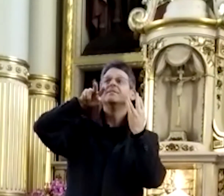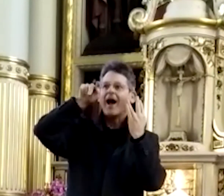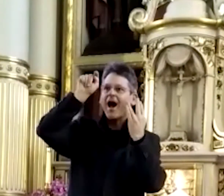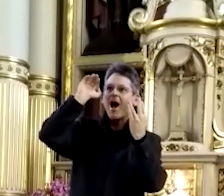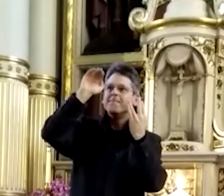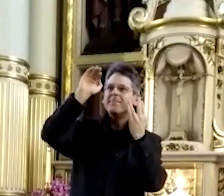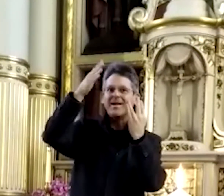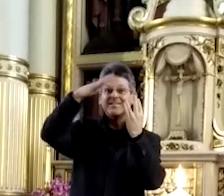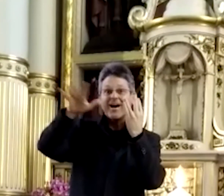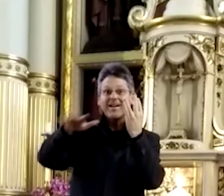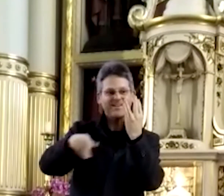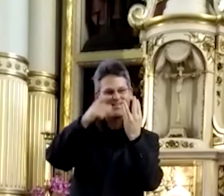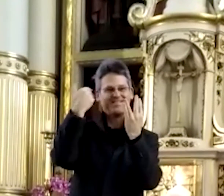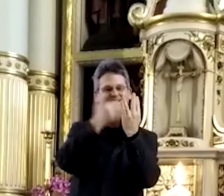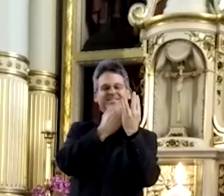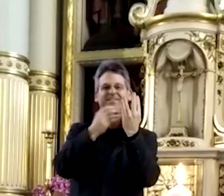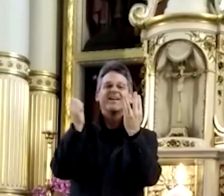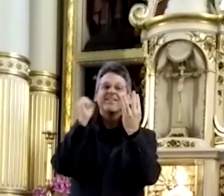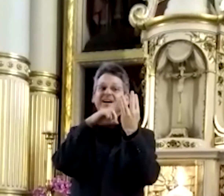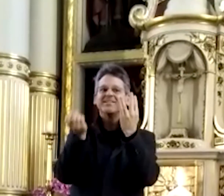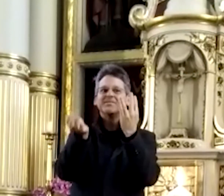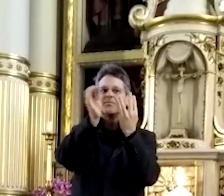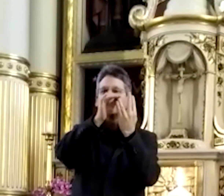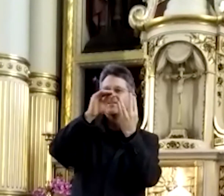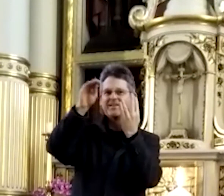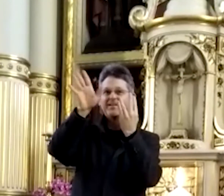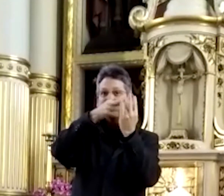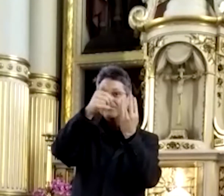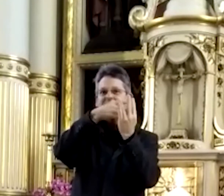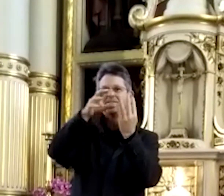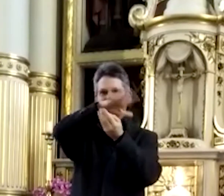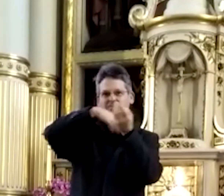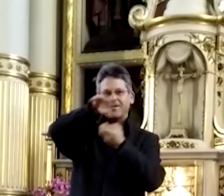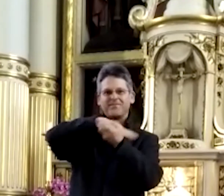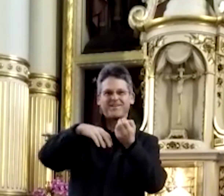und sehen quasi wie auf einem Berggipfel schon das Ziel.